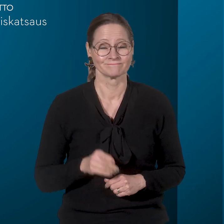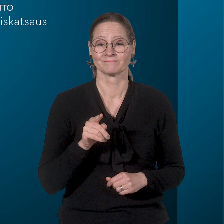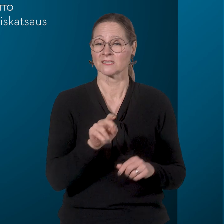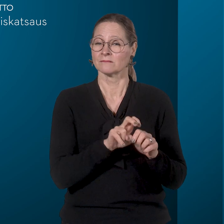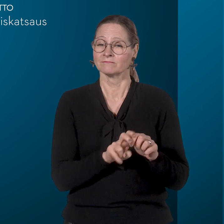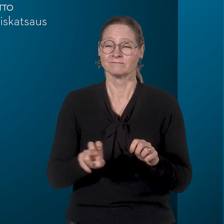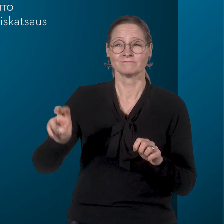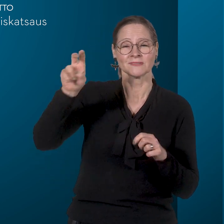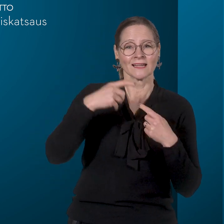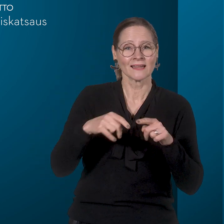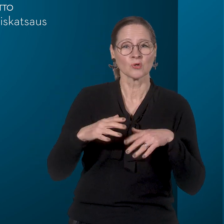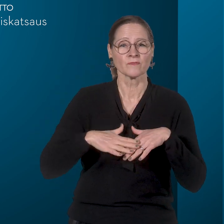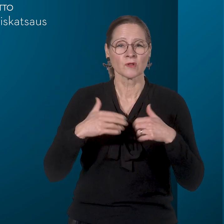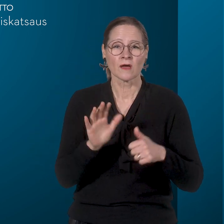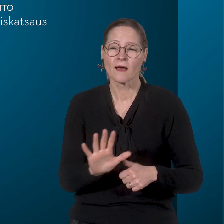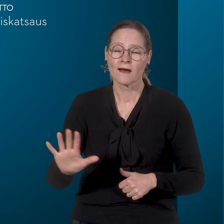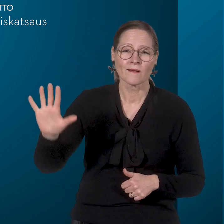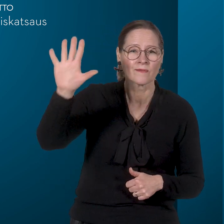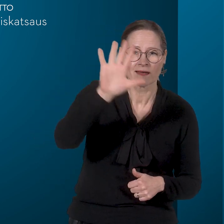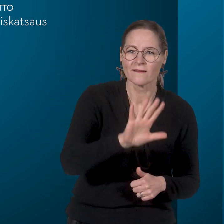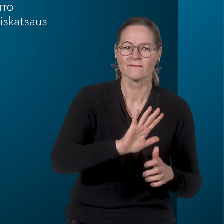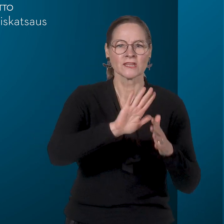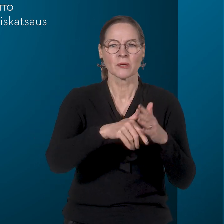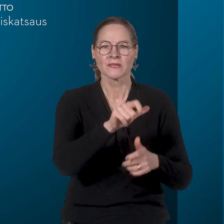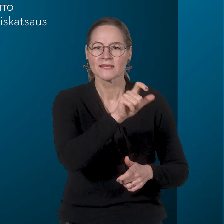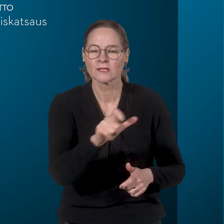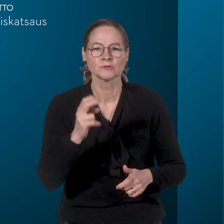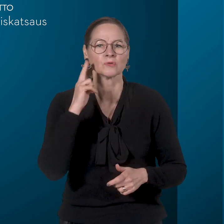Kiertueella keskusteltiin eri hyvin- vointialueilla asuvien viittomakielisten -